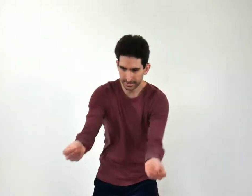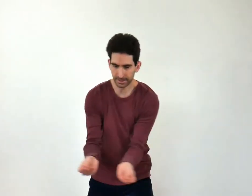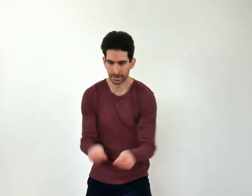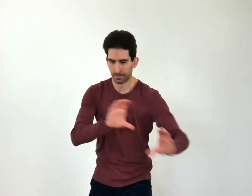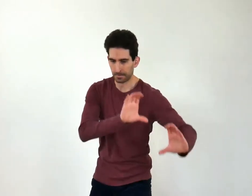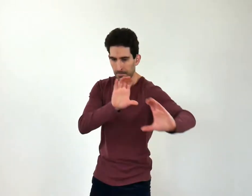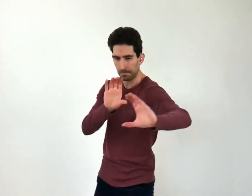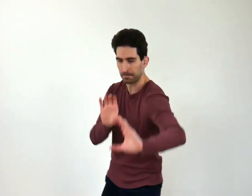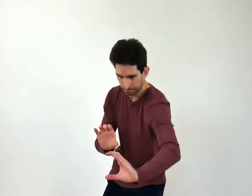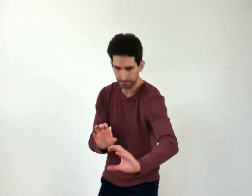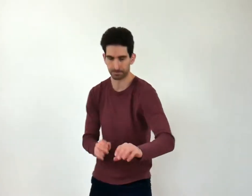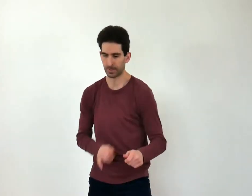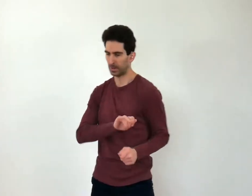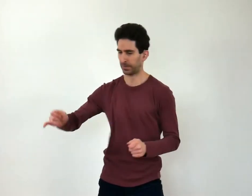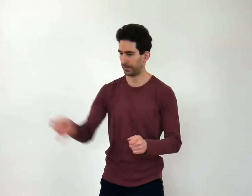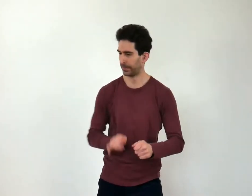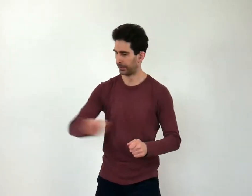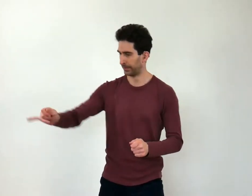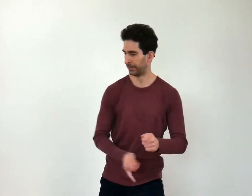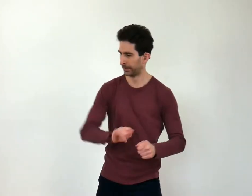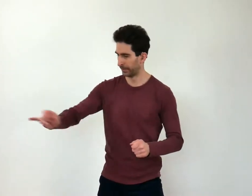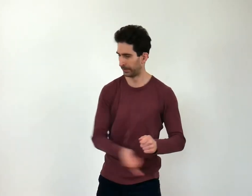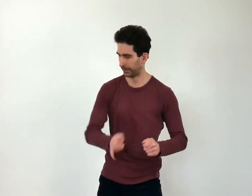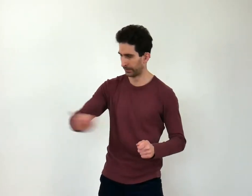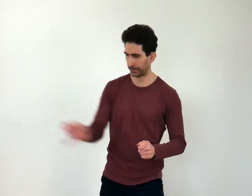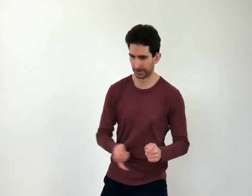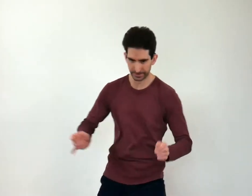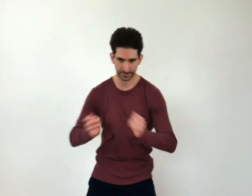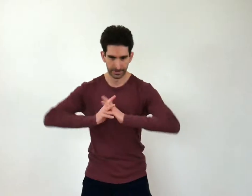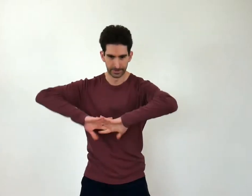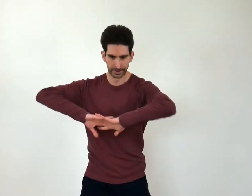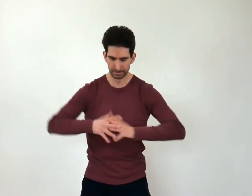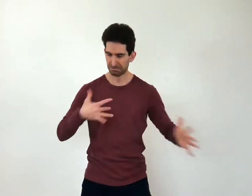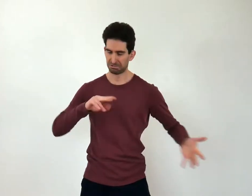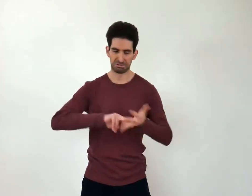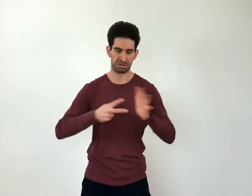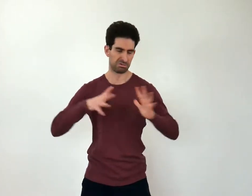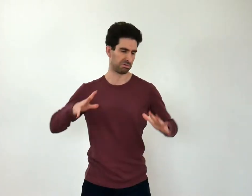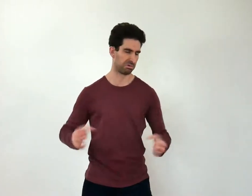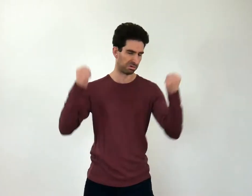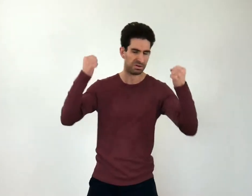*Pose sur l'assiette* *Aiguise le couteau* Moi, je maîtrise la technique.